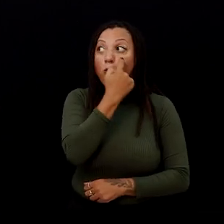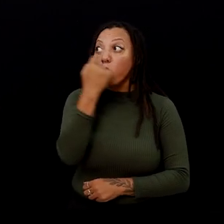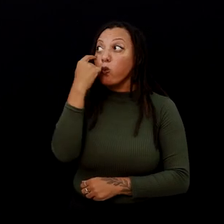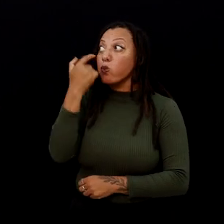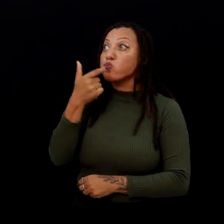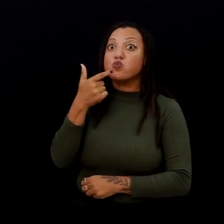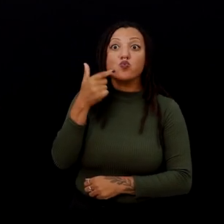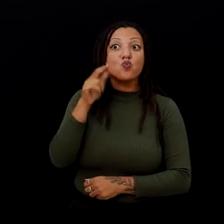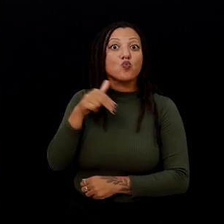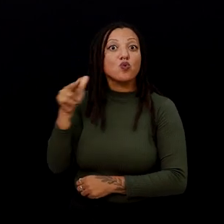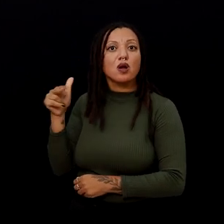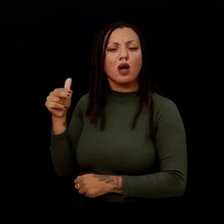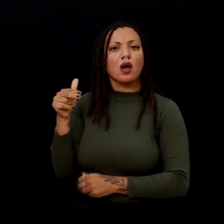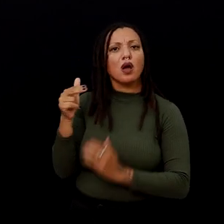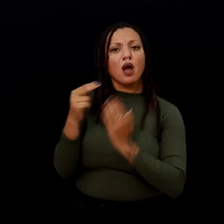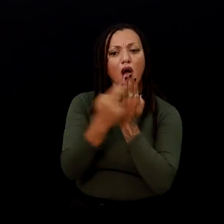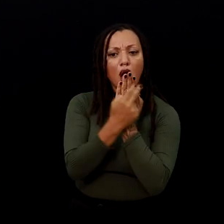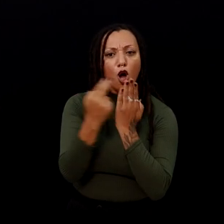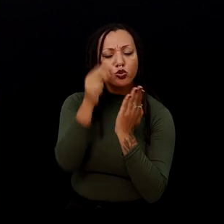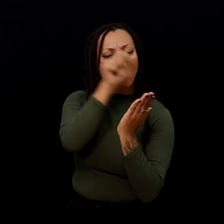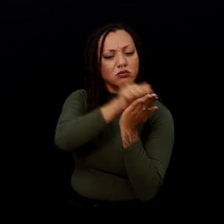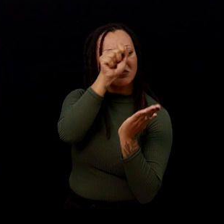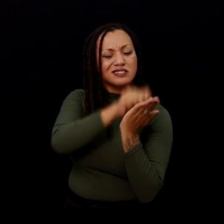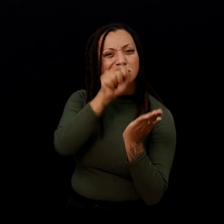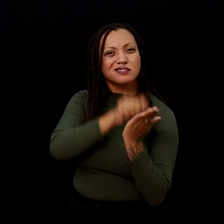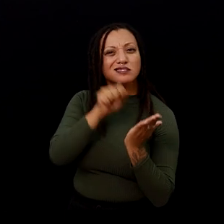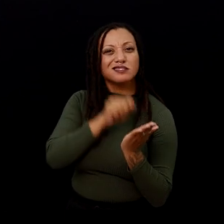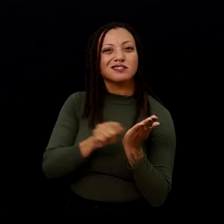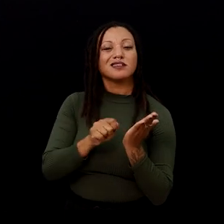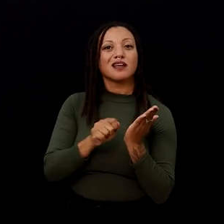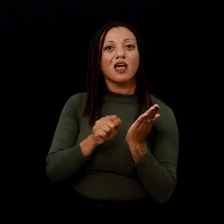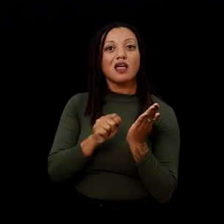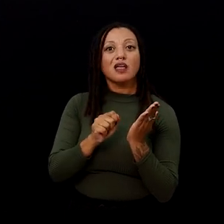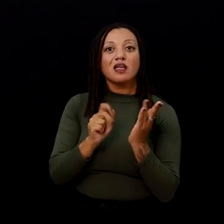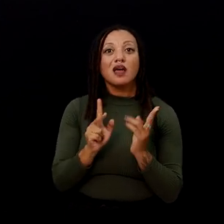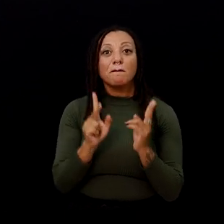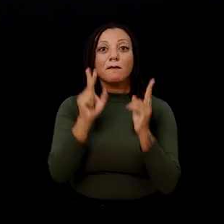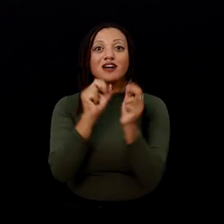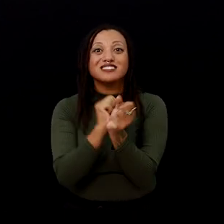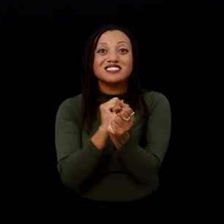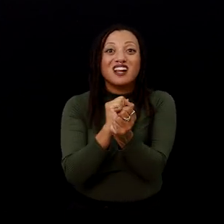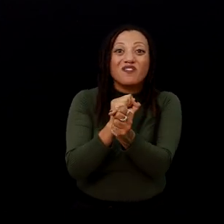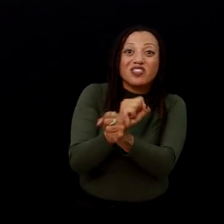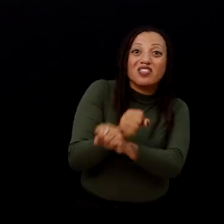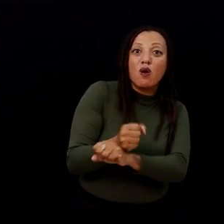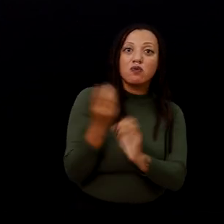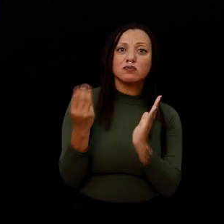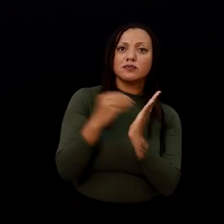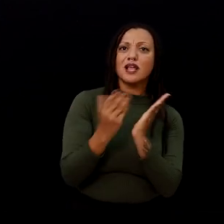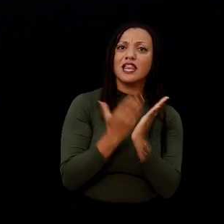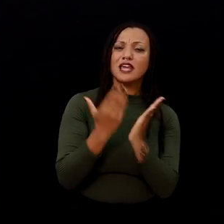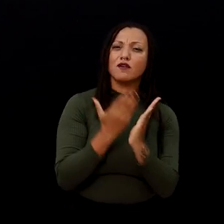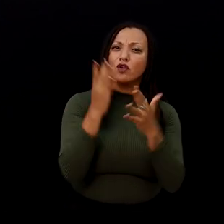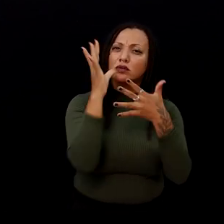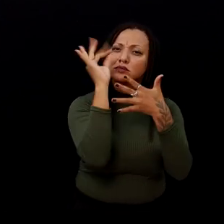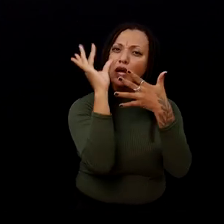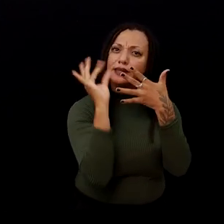Eu nunca tinha visto um autor realmente colocar parte sobre escravidão num livro,